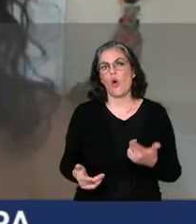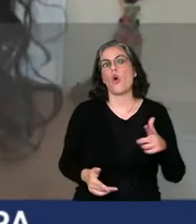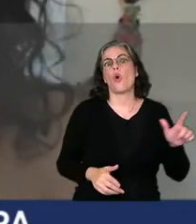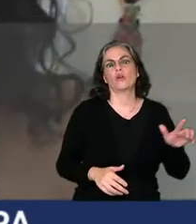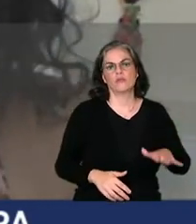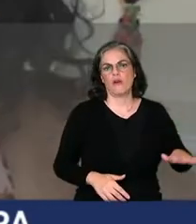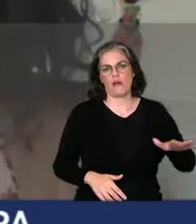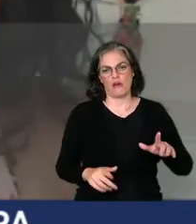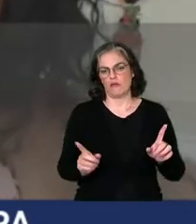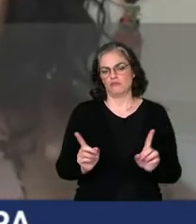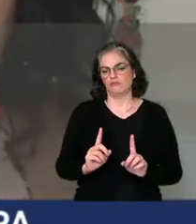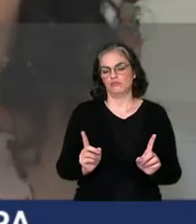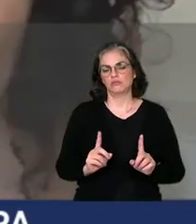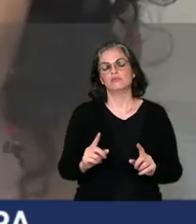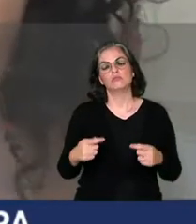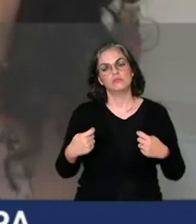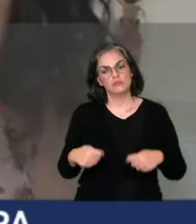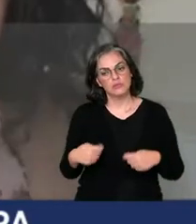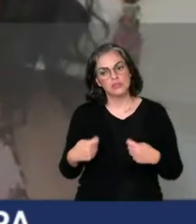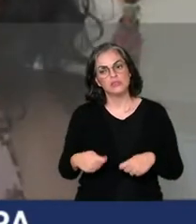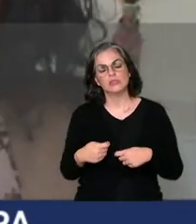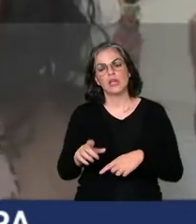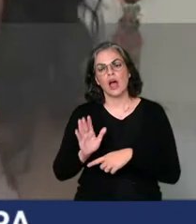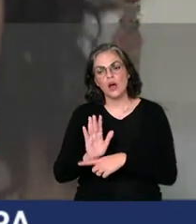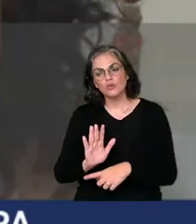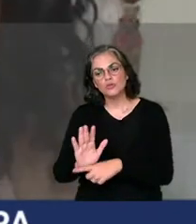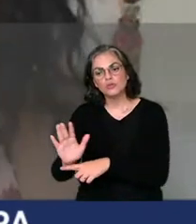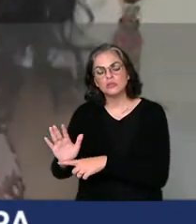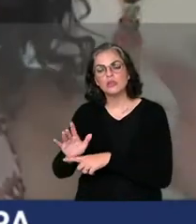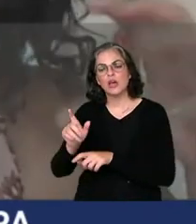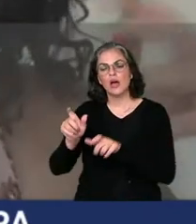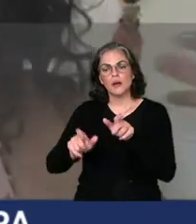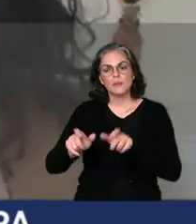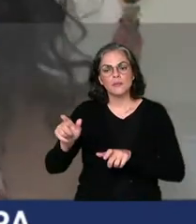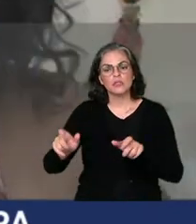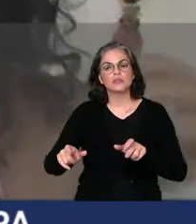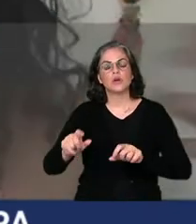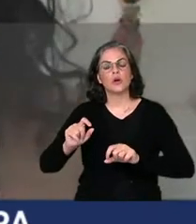FUNDO DA CULTURA, CULTURA,... ENTÃO NÓS PRECISAMOS DESTINAR ESSES RECURSOS PARA AQUELES E AQUELAS QUE ESTÃO